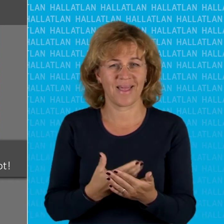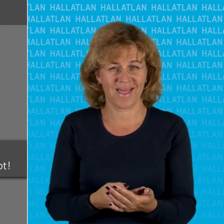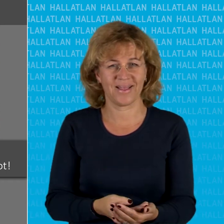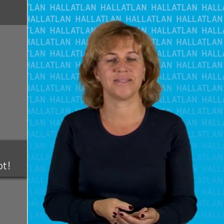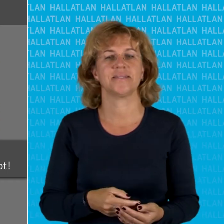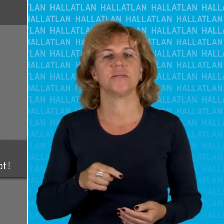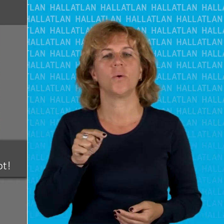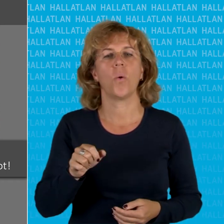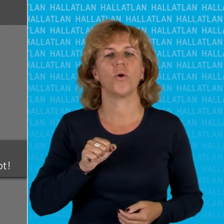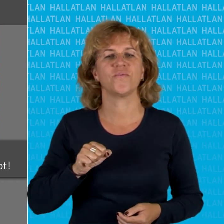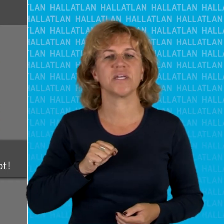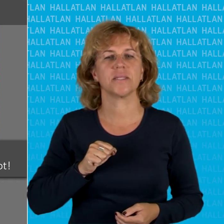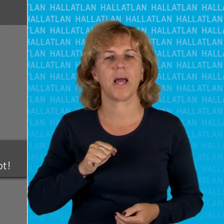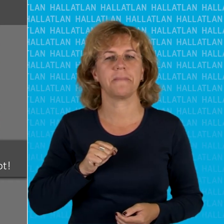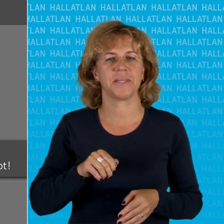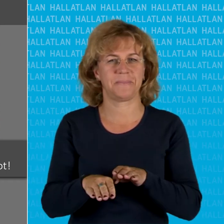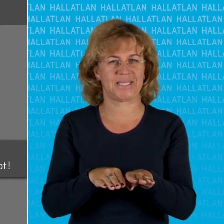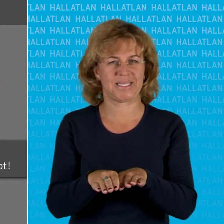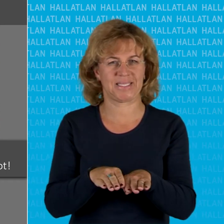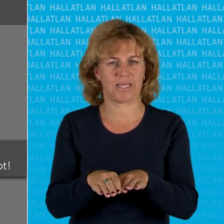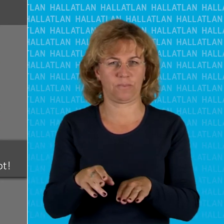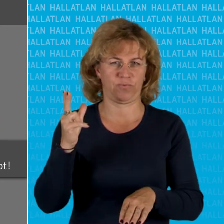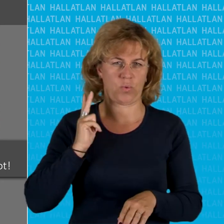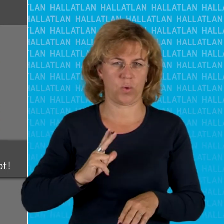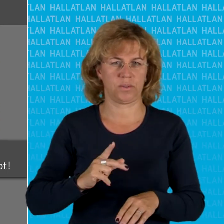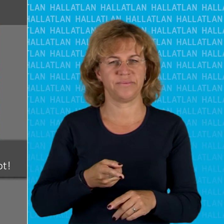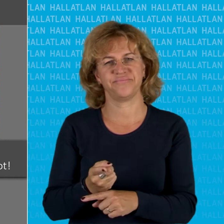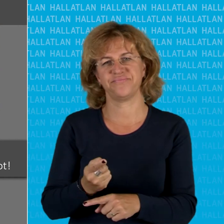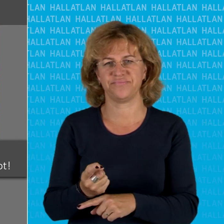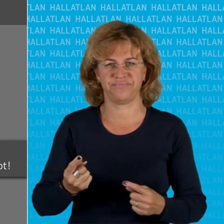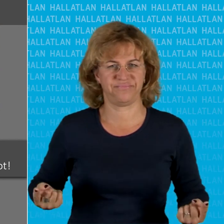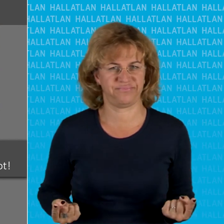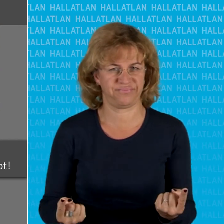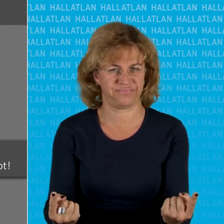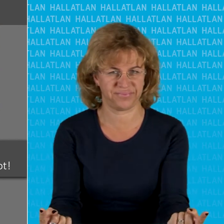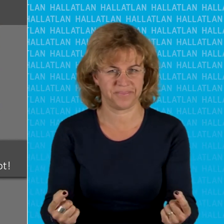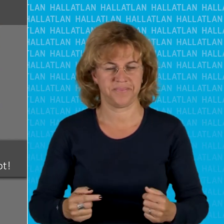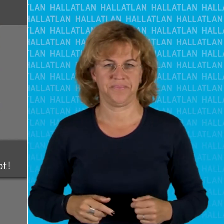Ezt ma a Honvédelmi Minisztérium cáfolta.